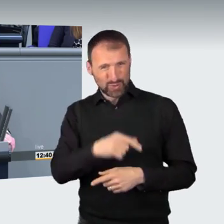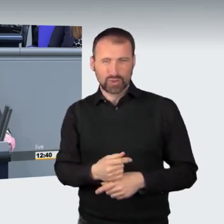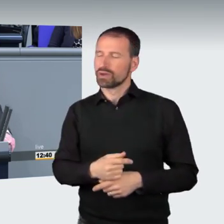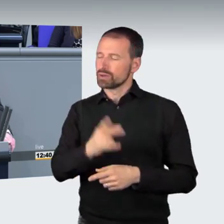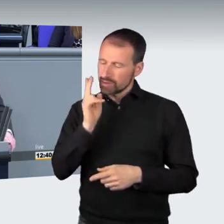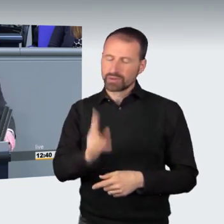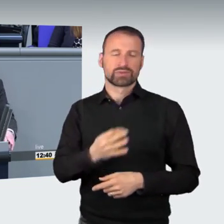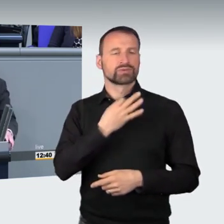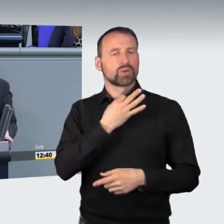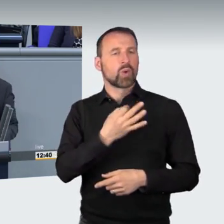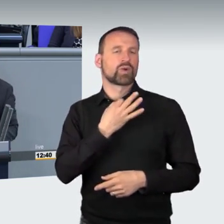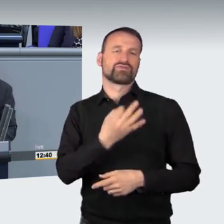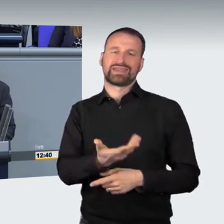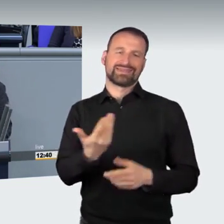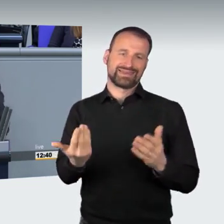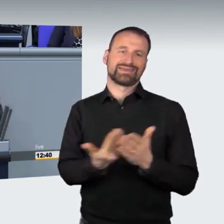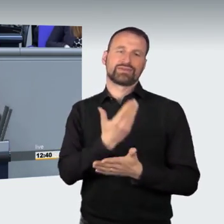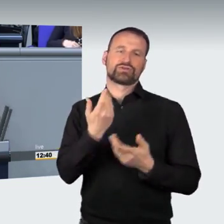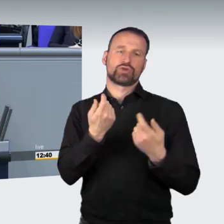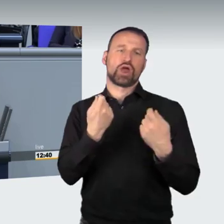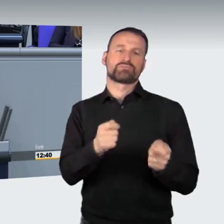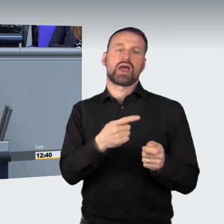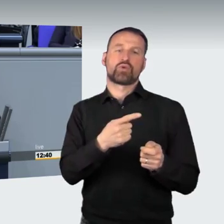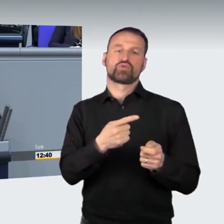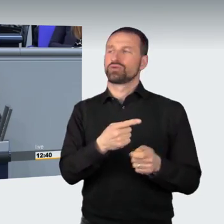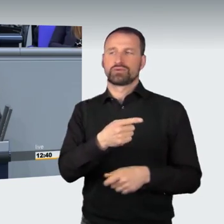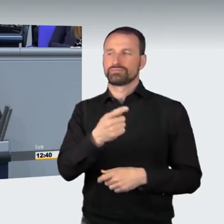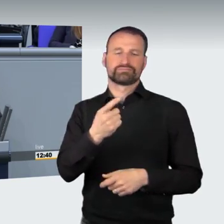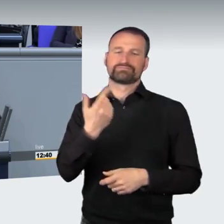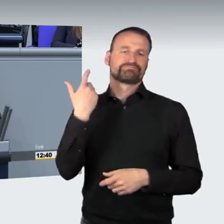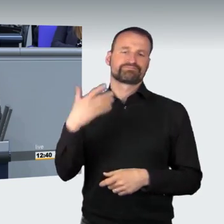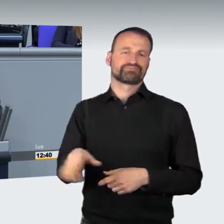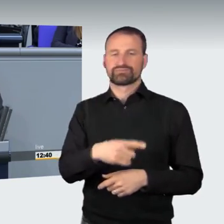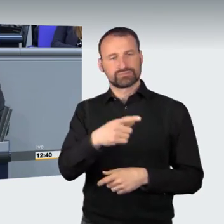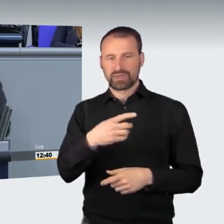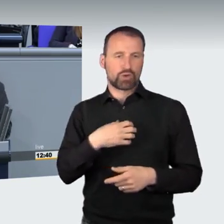der wachsenden Stadt wurde von Linken und Grünen und wegen der Machtfrage leider auch von unserem Koalitionspartner